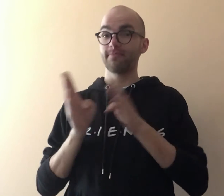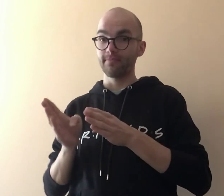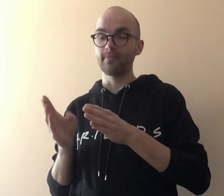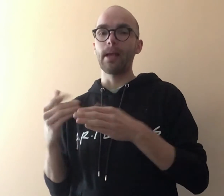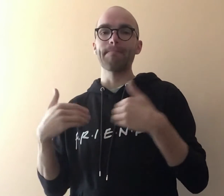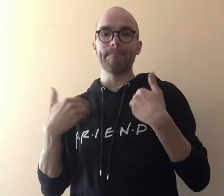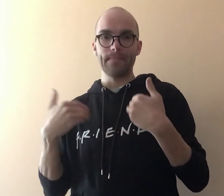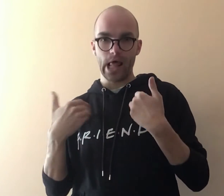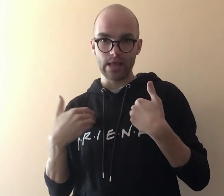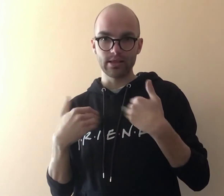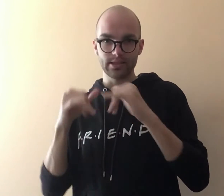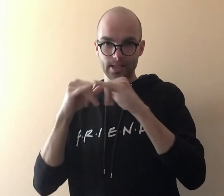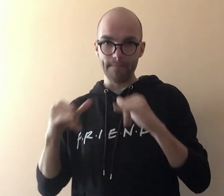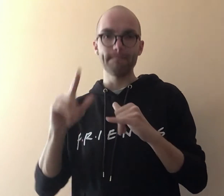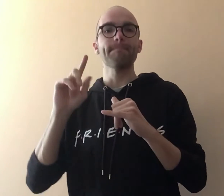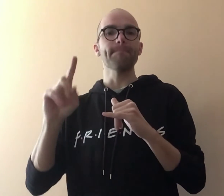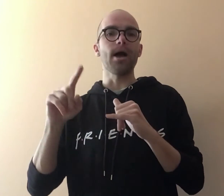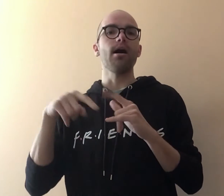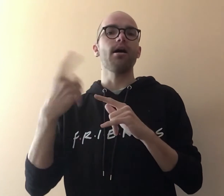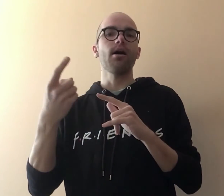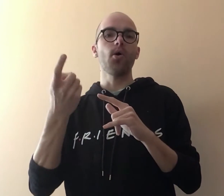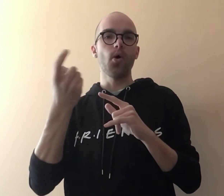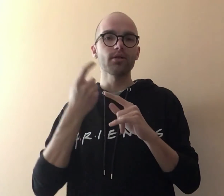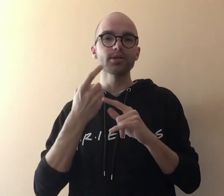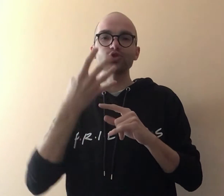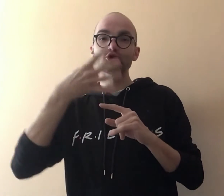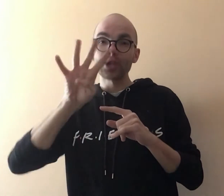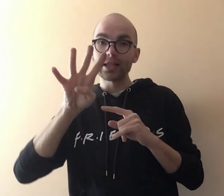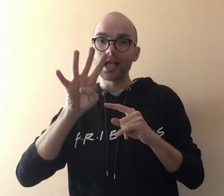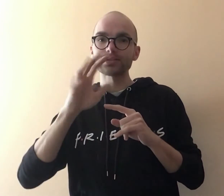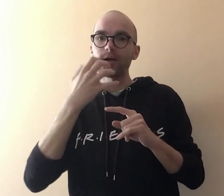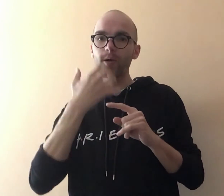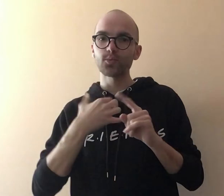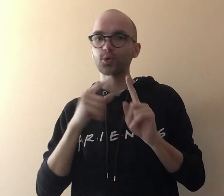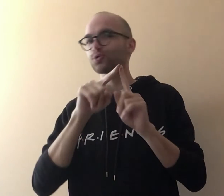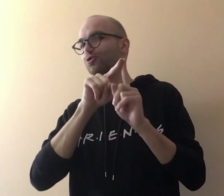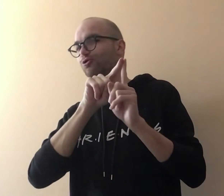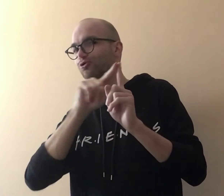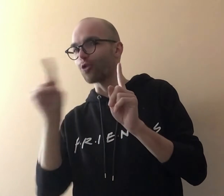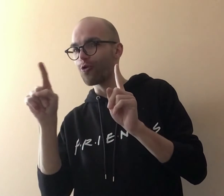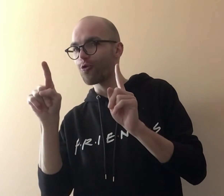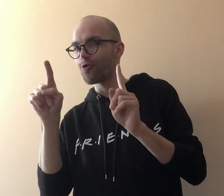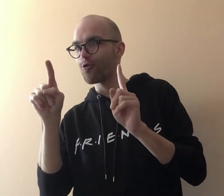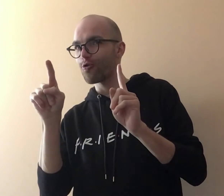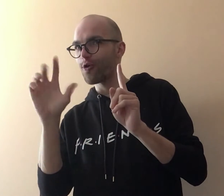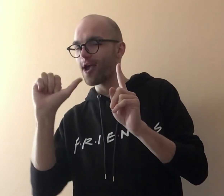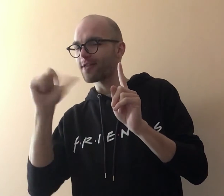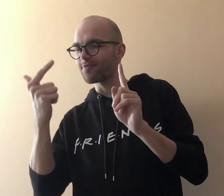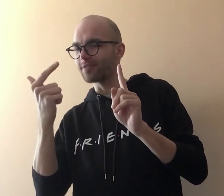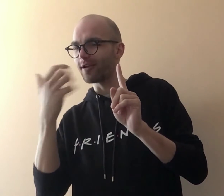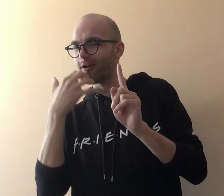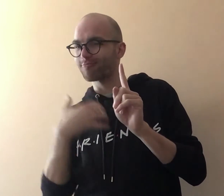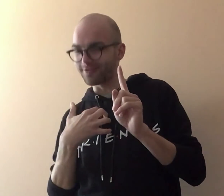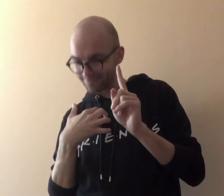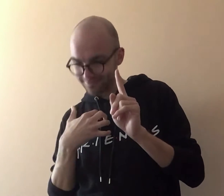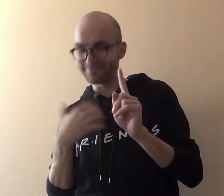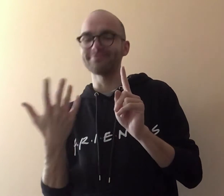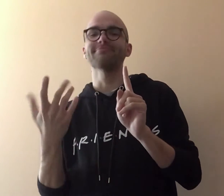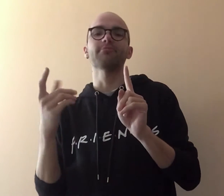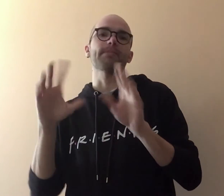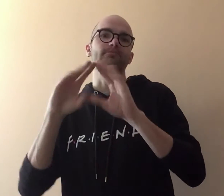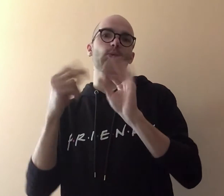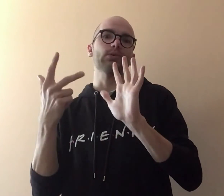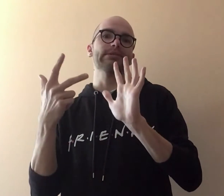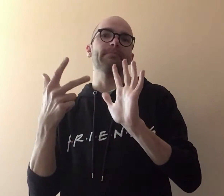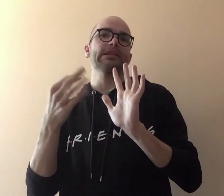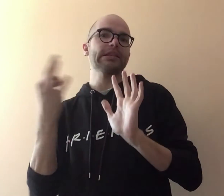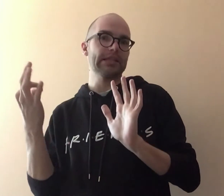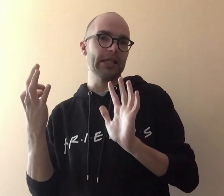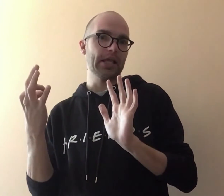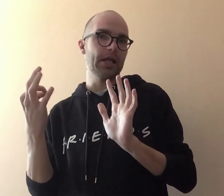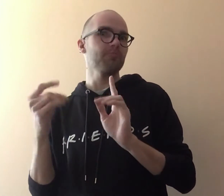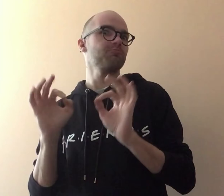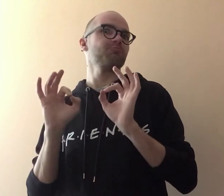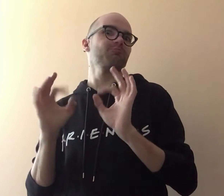Za kamp mladih pa bo odvijal od 14. avgusta do 21. avgusta 2022 za 8 dni. Super je!